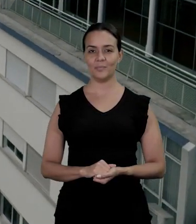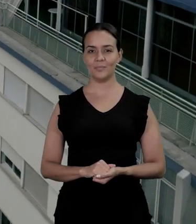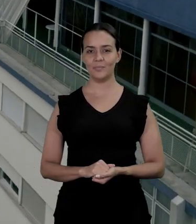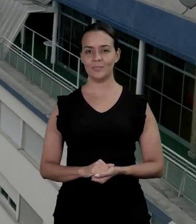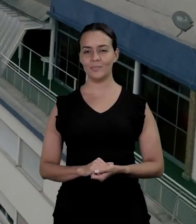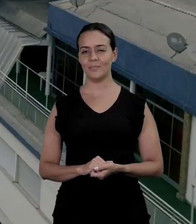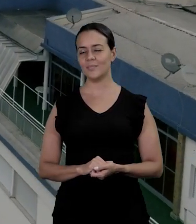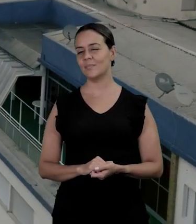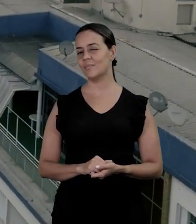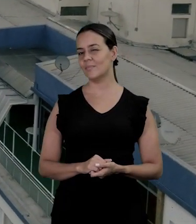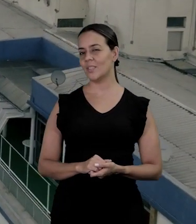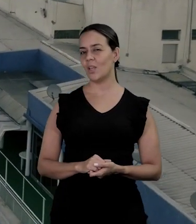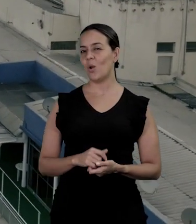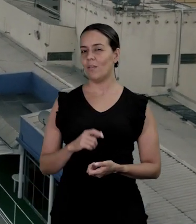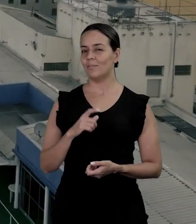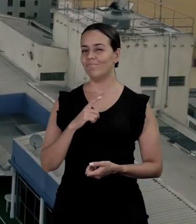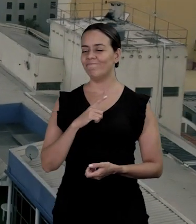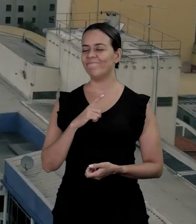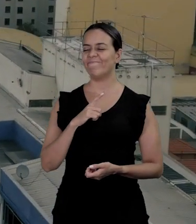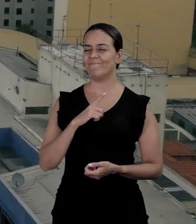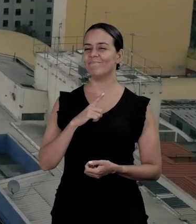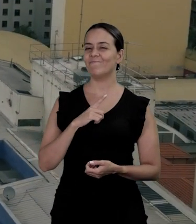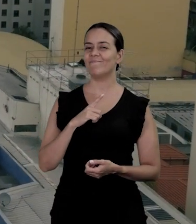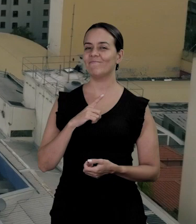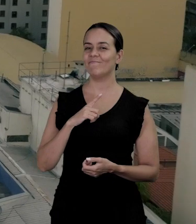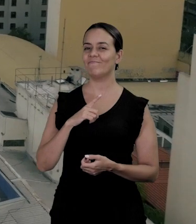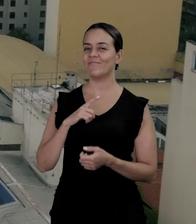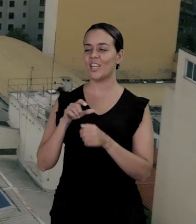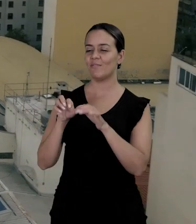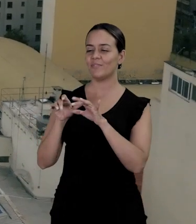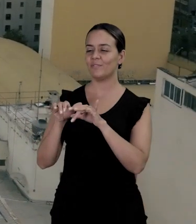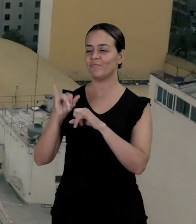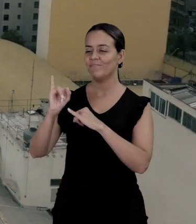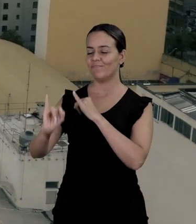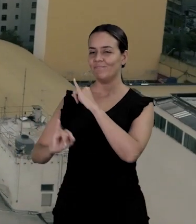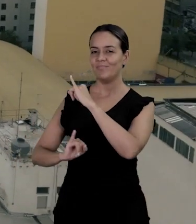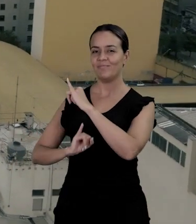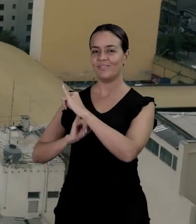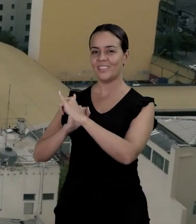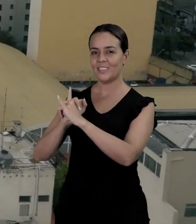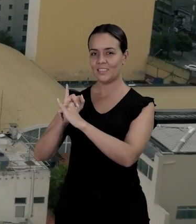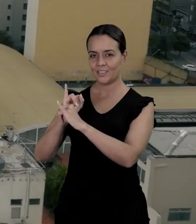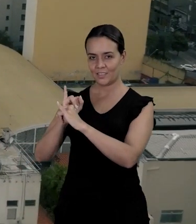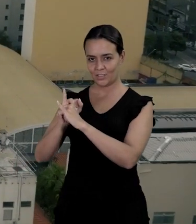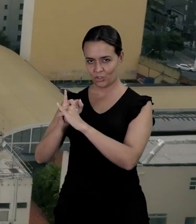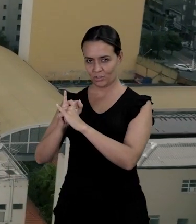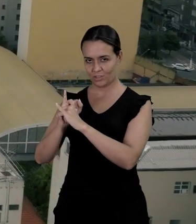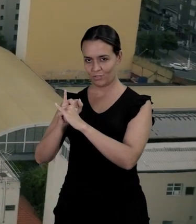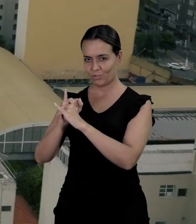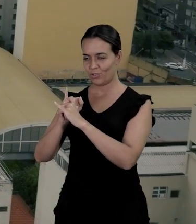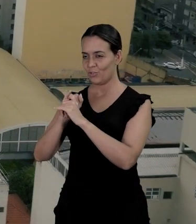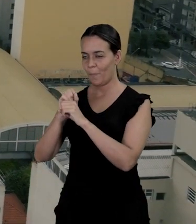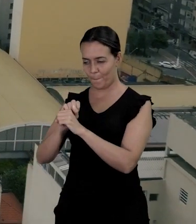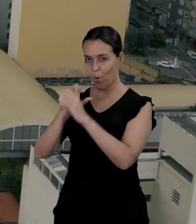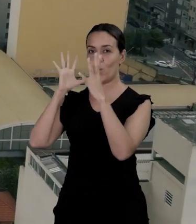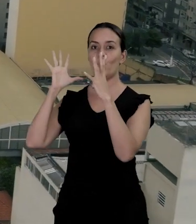A gente pegou bem o meteoro digital, eu me lembro, eu entrei na internet quando eu fiz 18 anos.